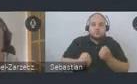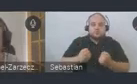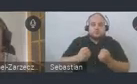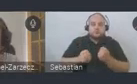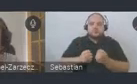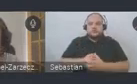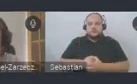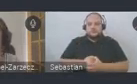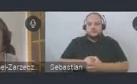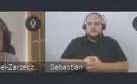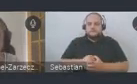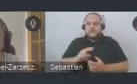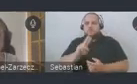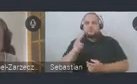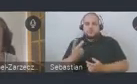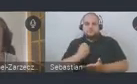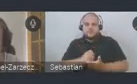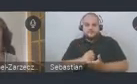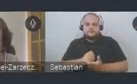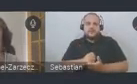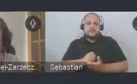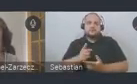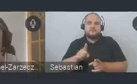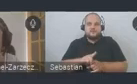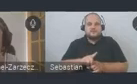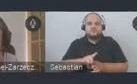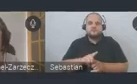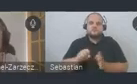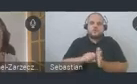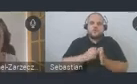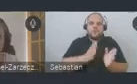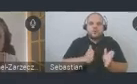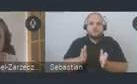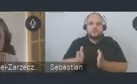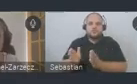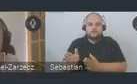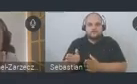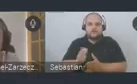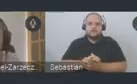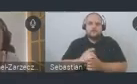a drugiej strony było takim pretekstem troszkę do uporządkowania sobie wiedzy o tym,